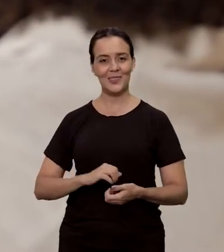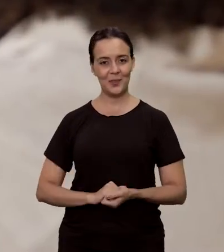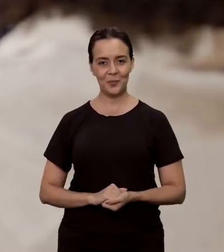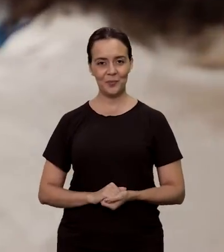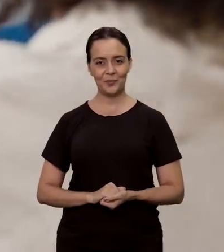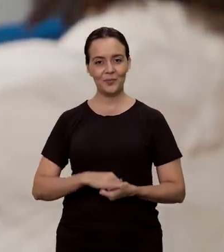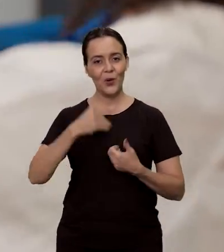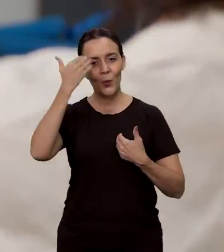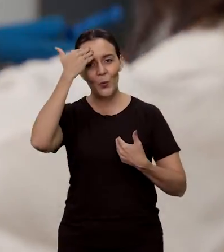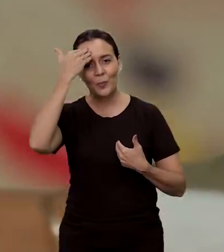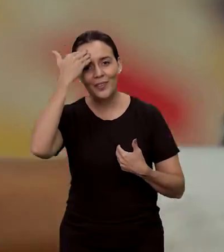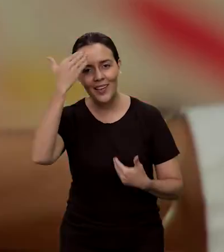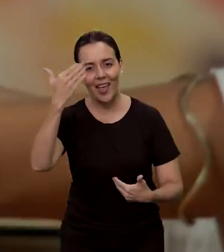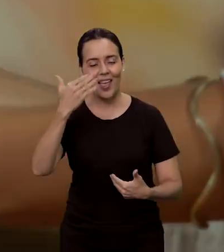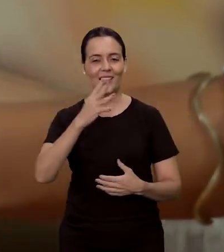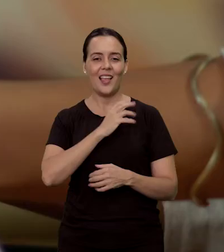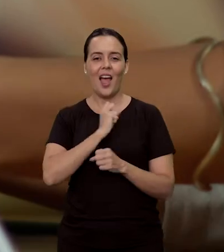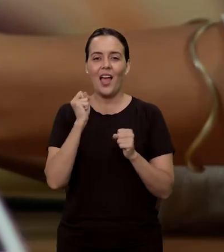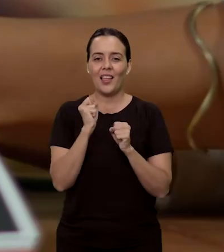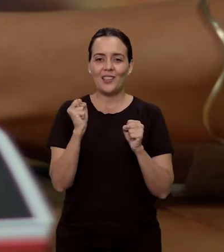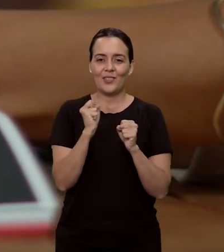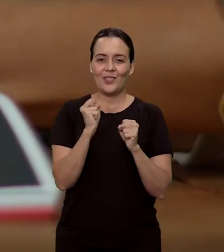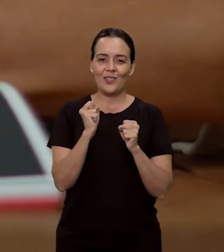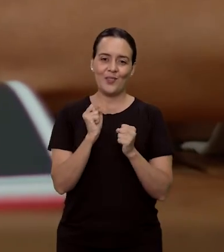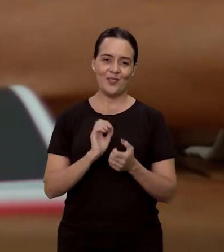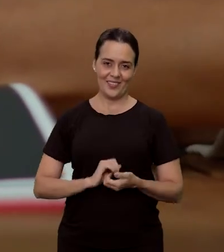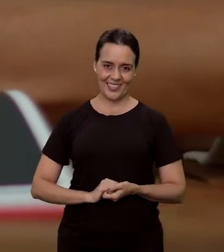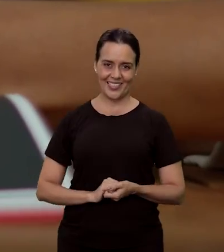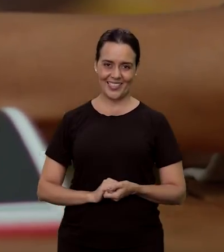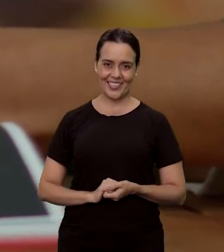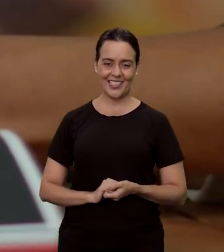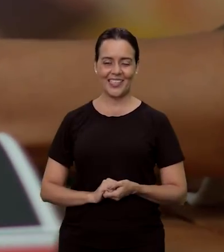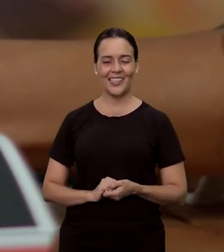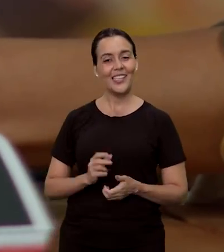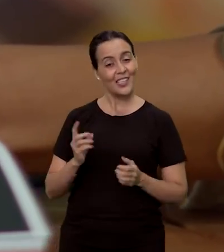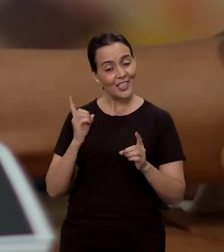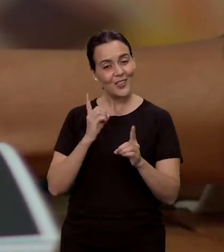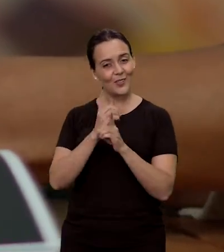[Katiúscia] Irmã, obrigada, adorei, amei, amei de verdade. E que a gente possa nos encontrar